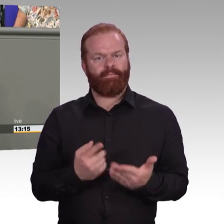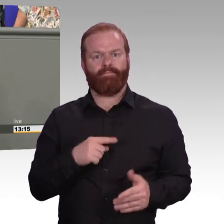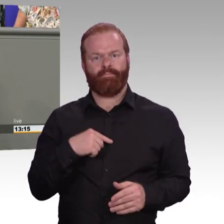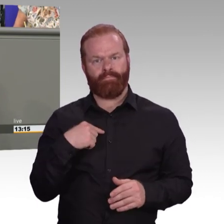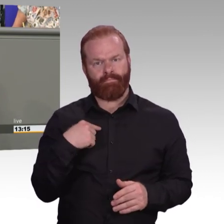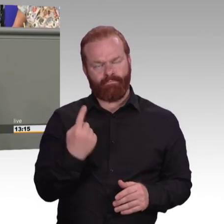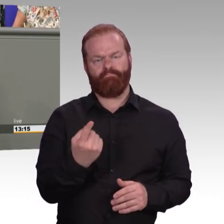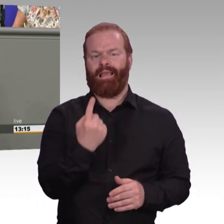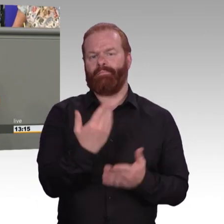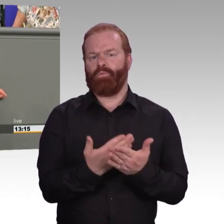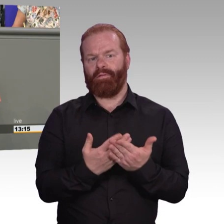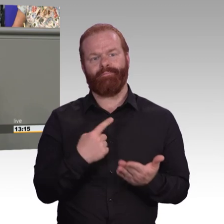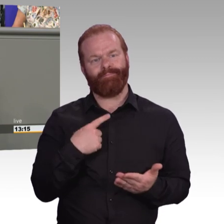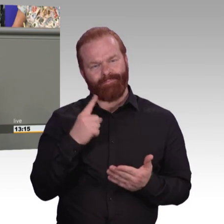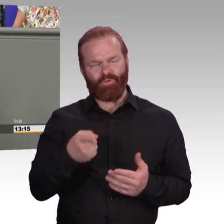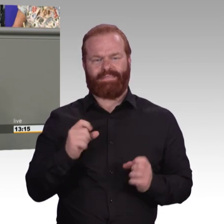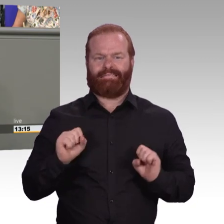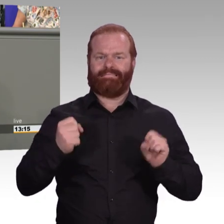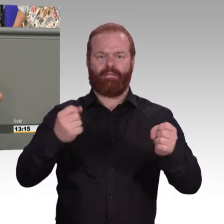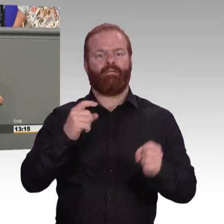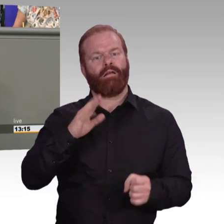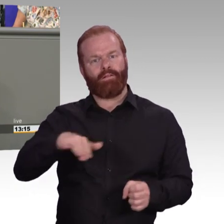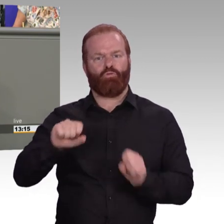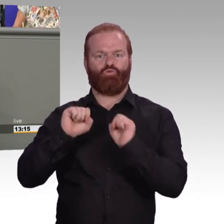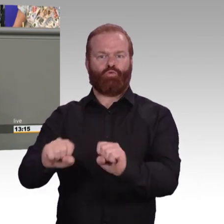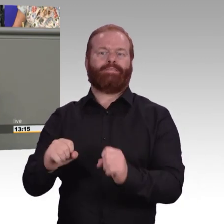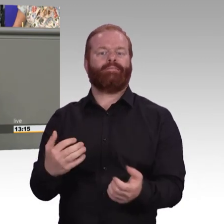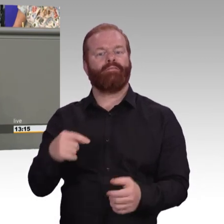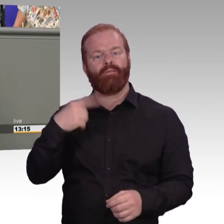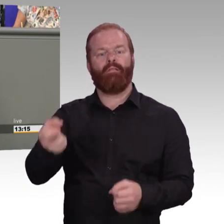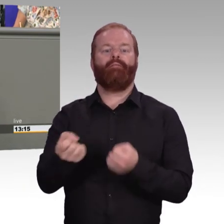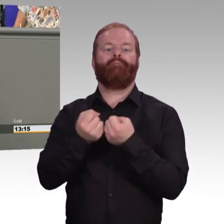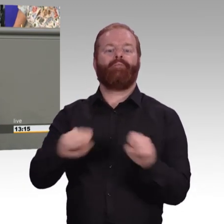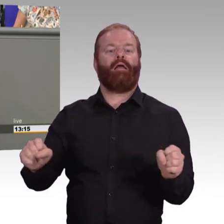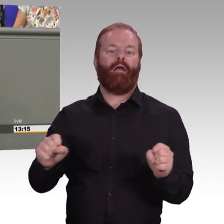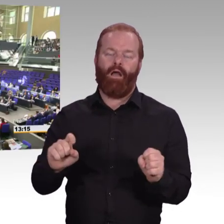Dafür müssen wir uns einsetzen. Daran wird sich entscheiden, ob wir kinderfreundlich sind. Vielen Dank.